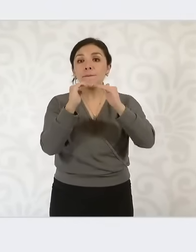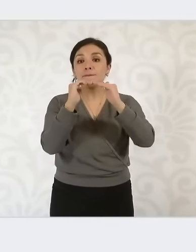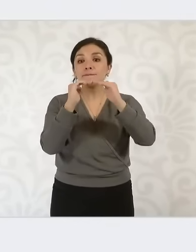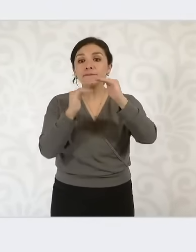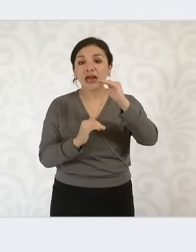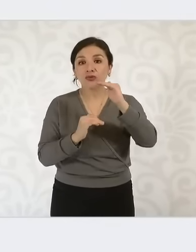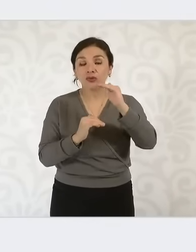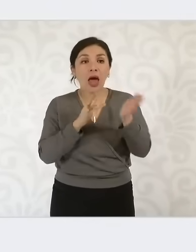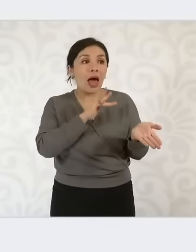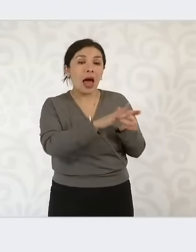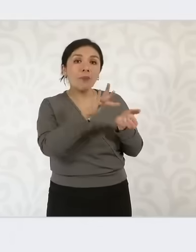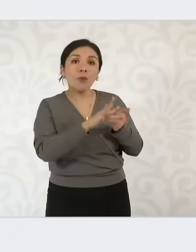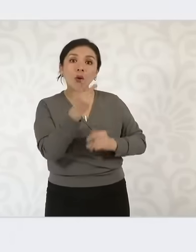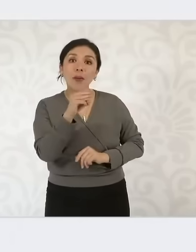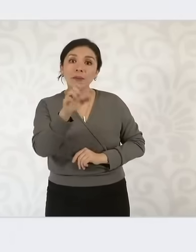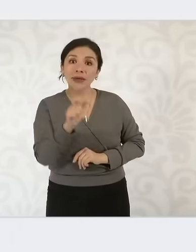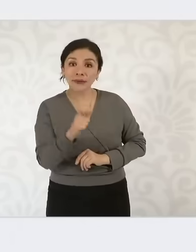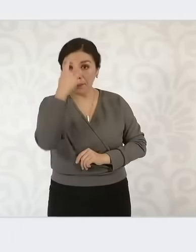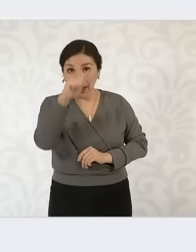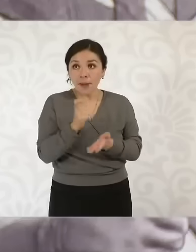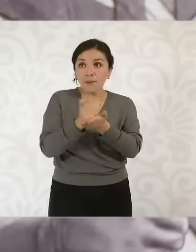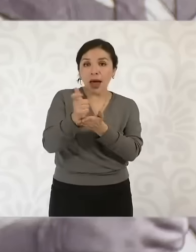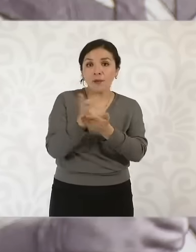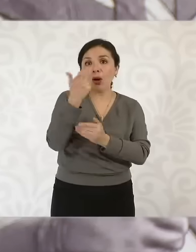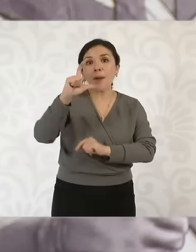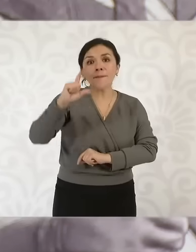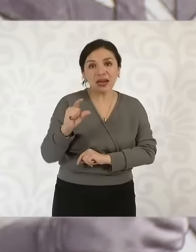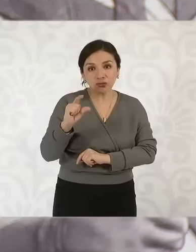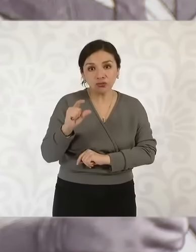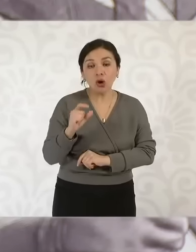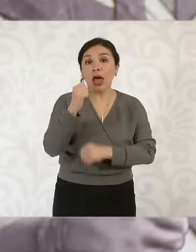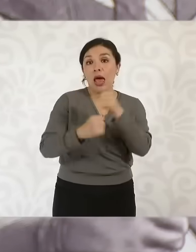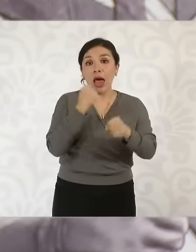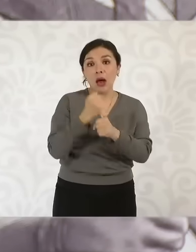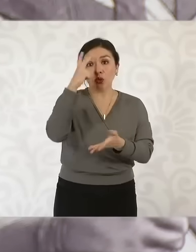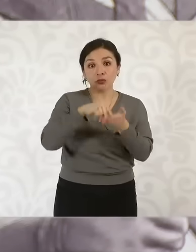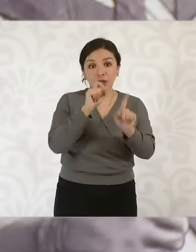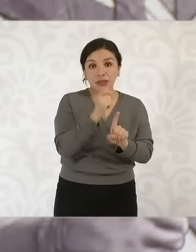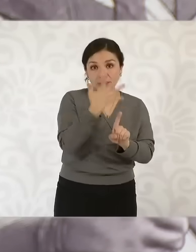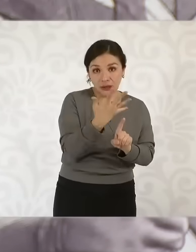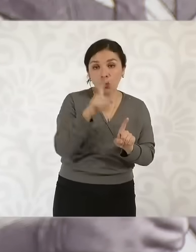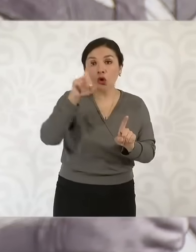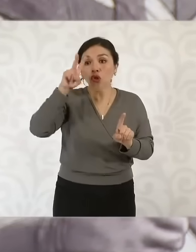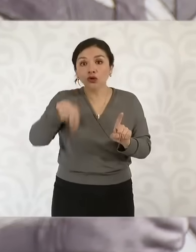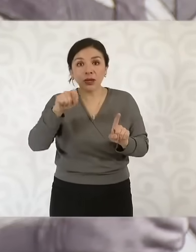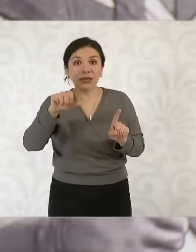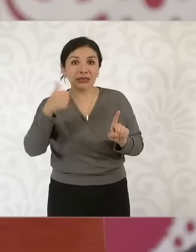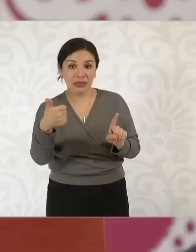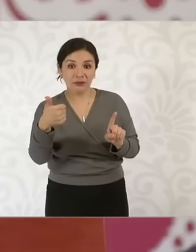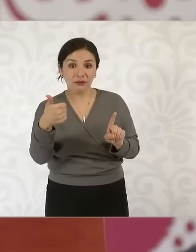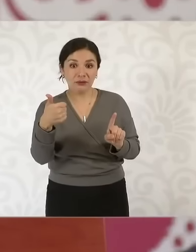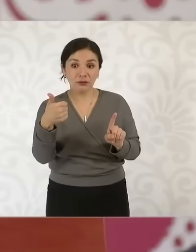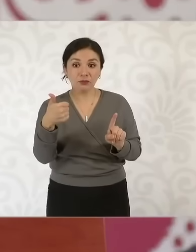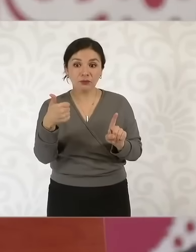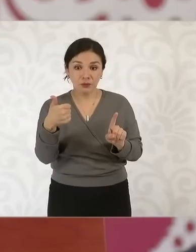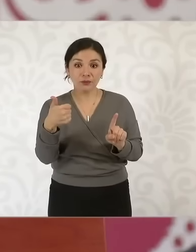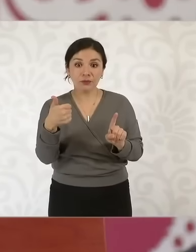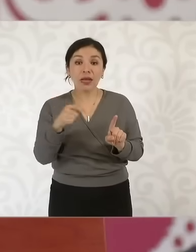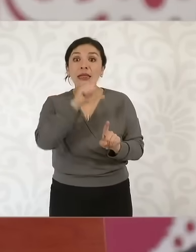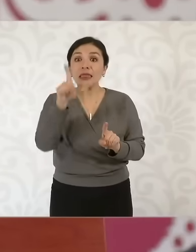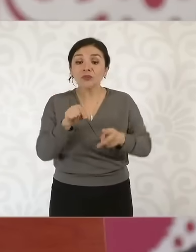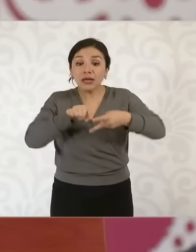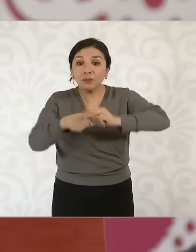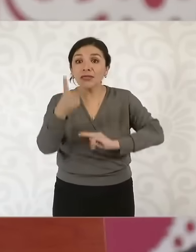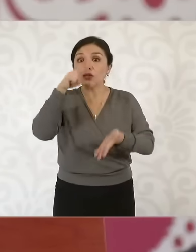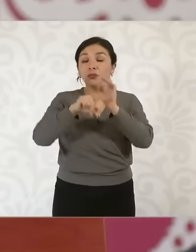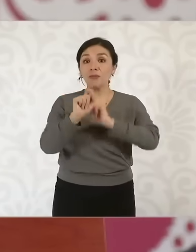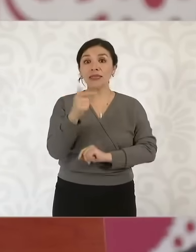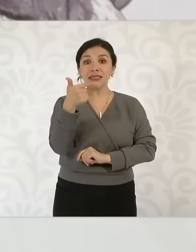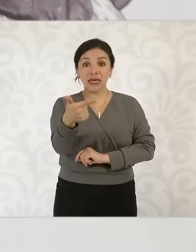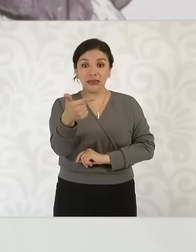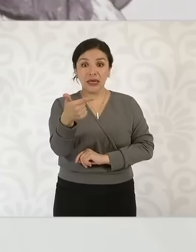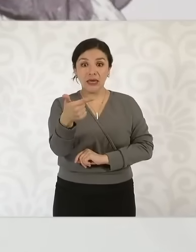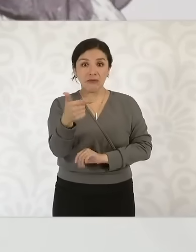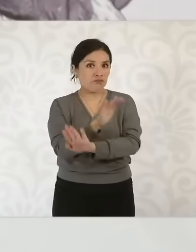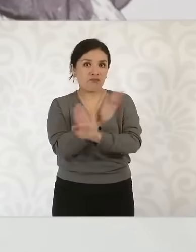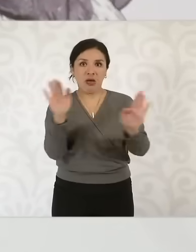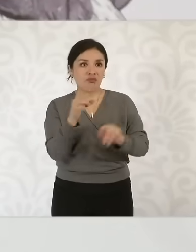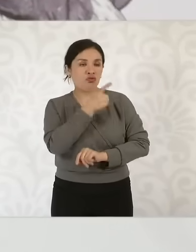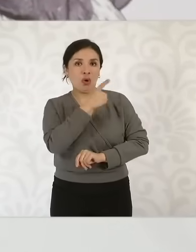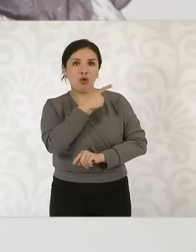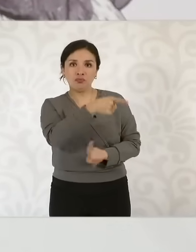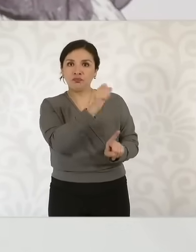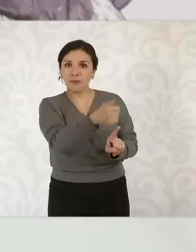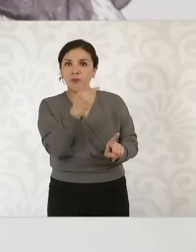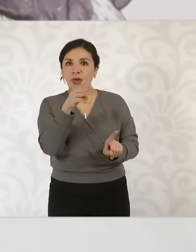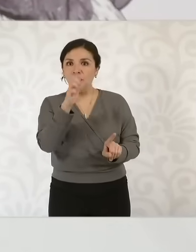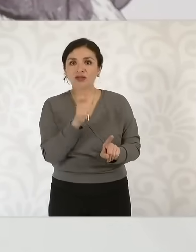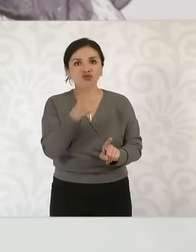apoyar a Pemex para esas amortizaciones 2025 y 2026. A partir del 2027, Pemec sale solito. ¿Cómo